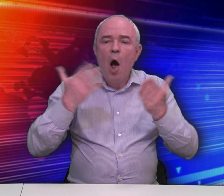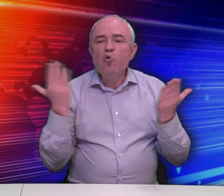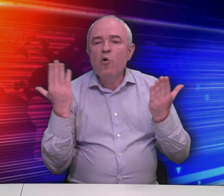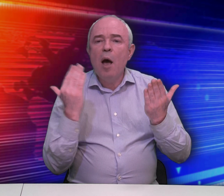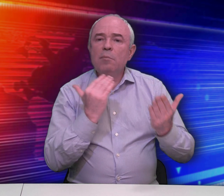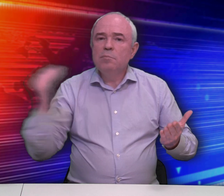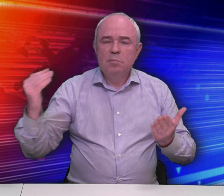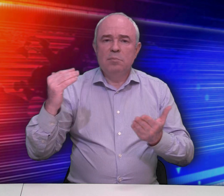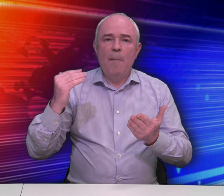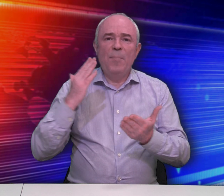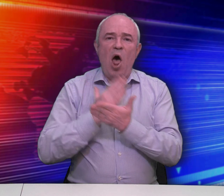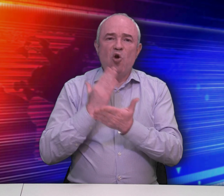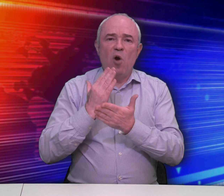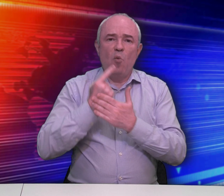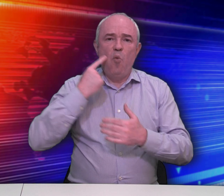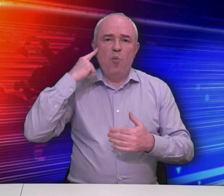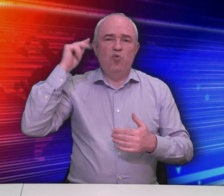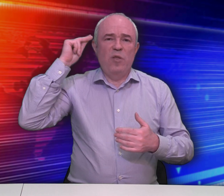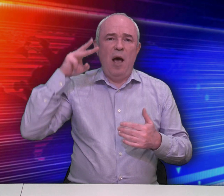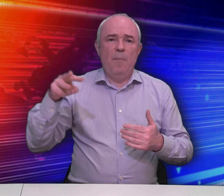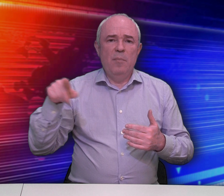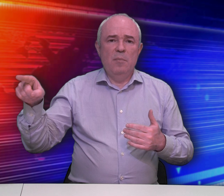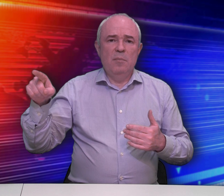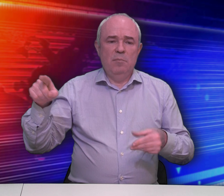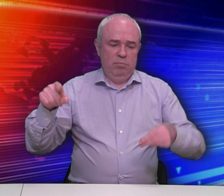когда-либо принадлежавших глухим ученикам.